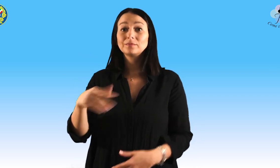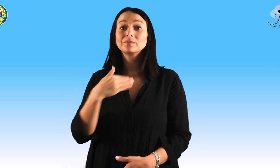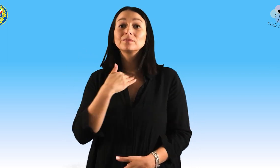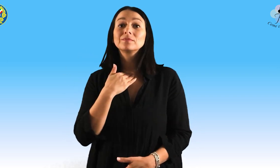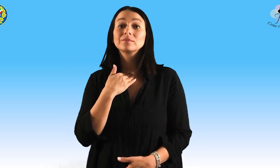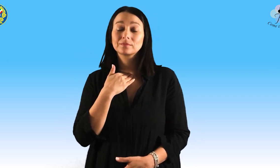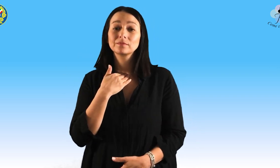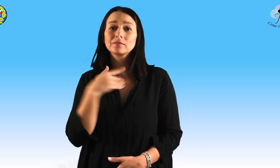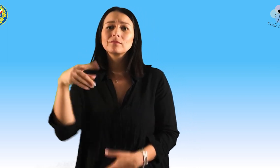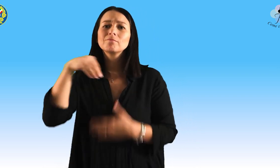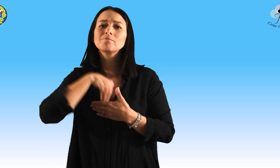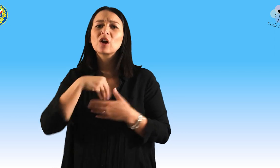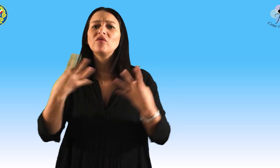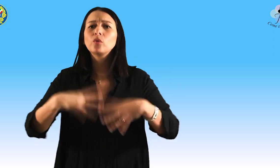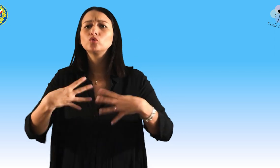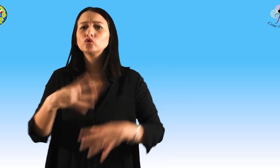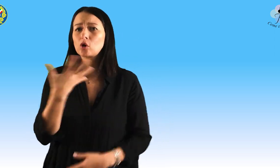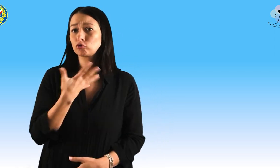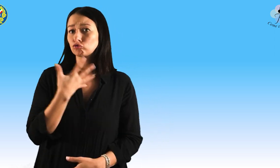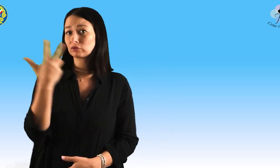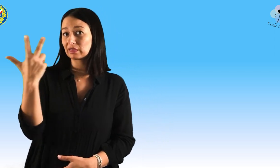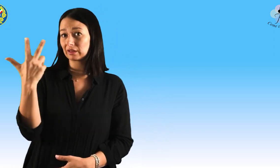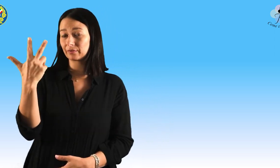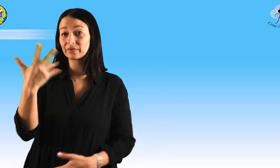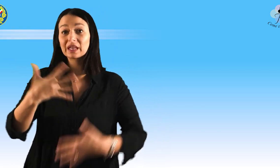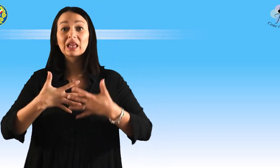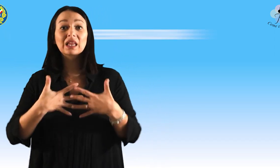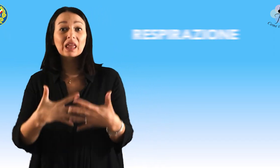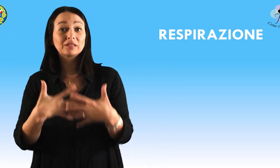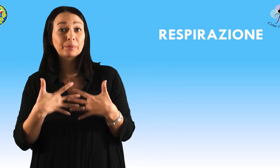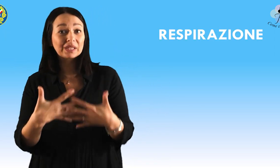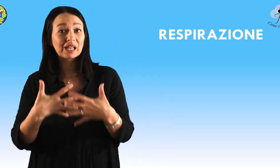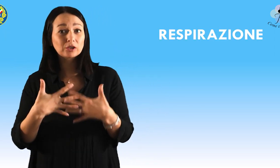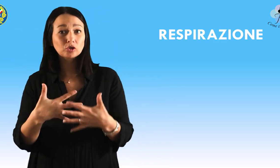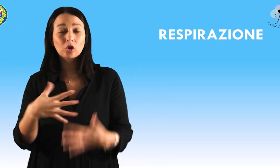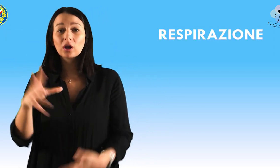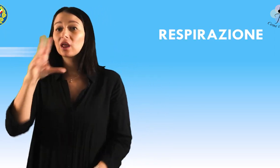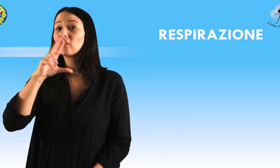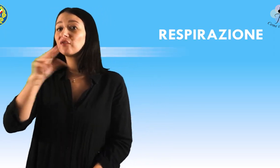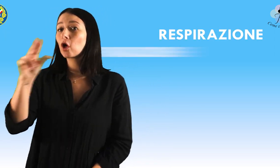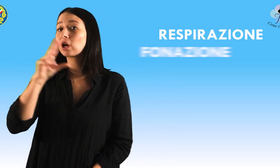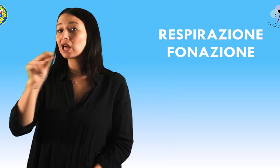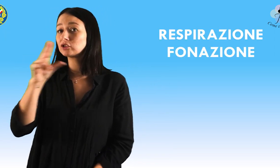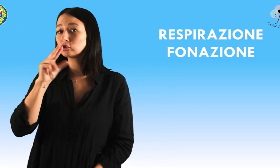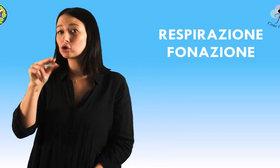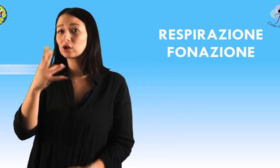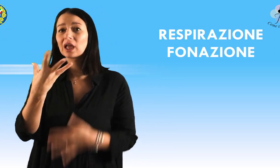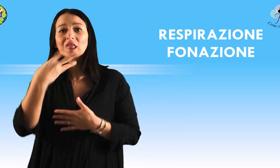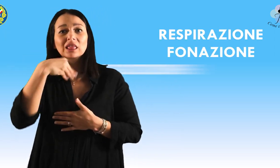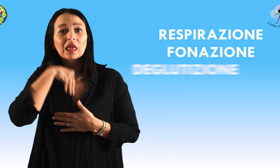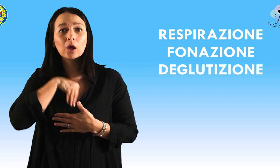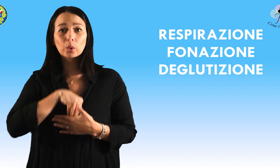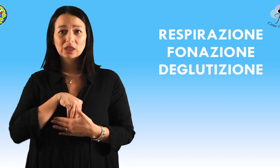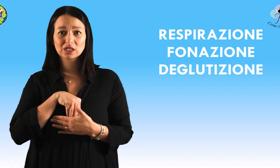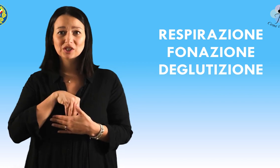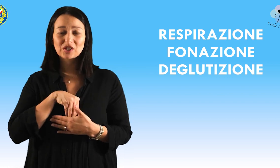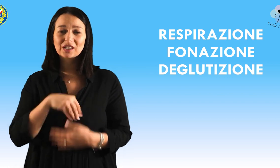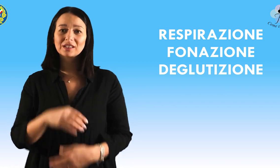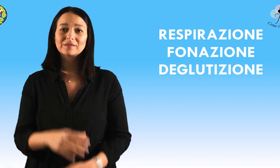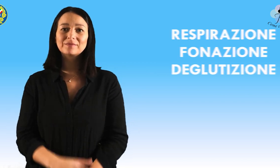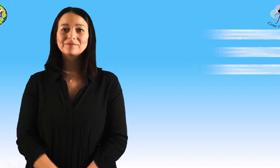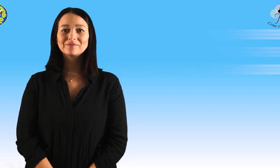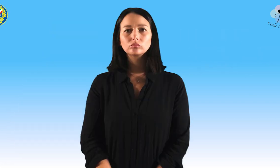e svolge tre funzioni: respirazione, fonazione, deglutizione.